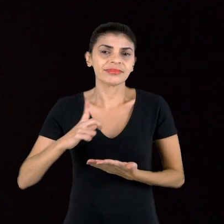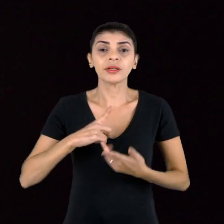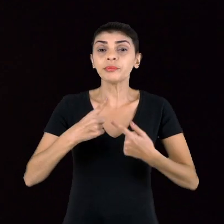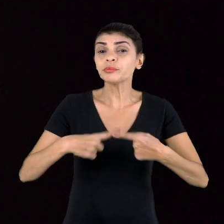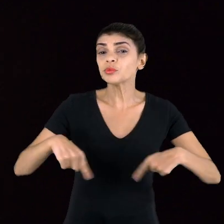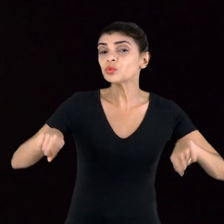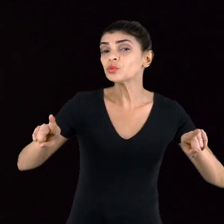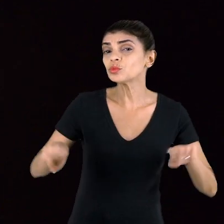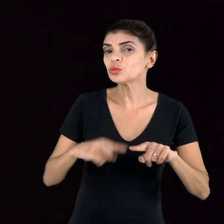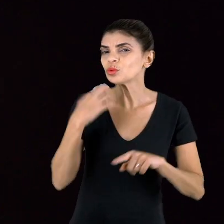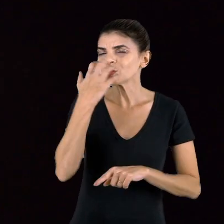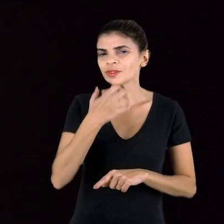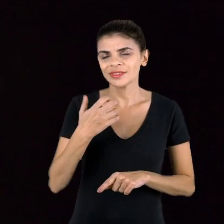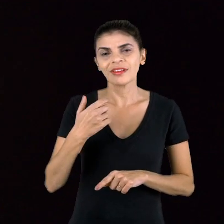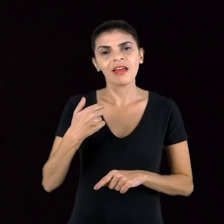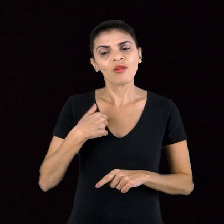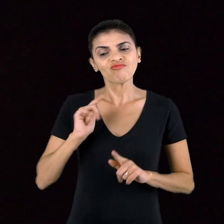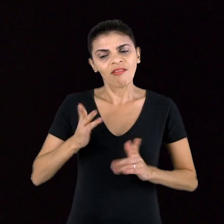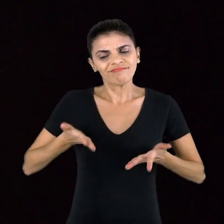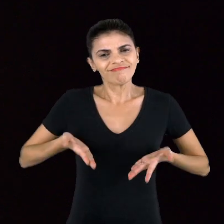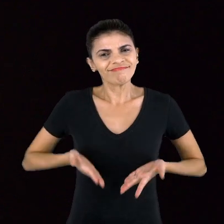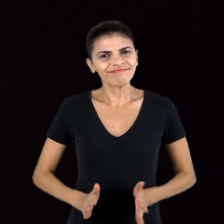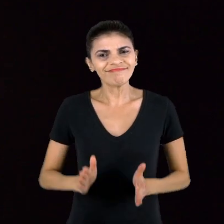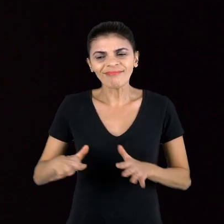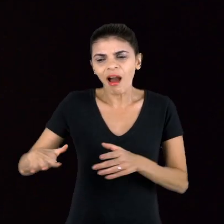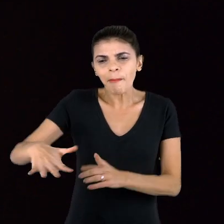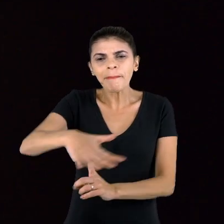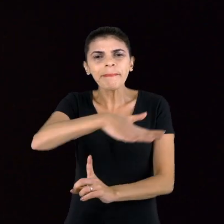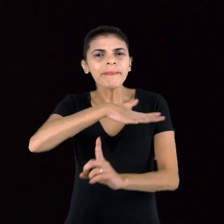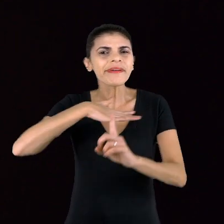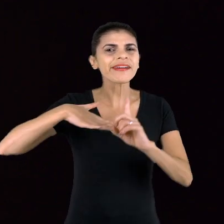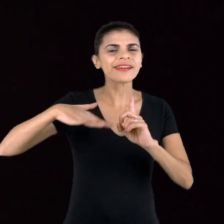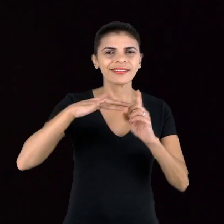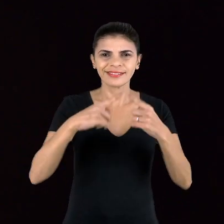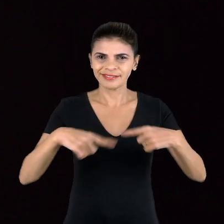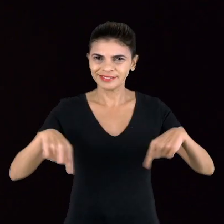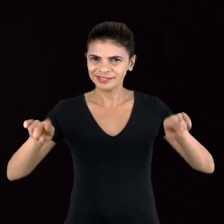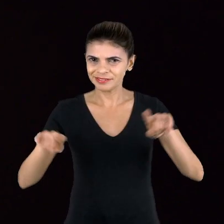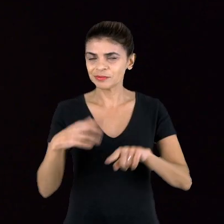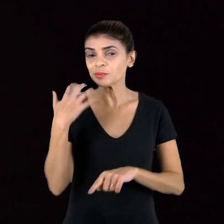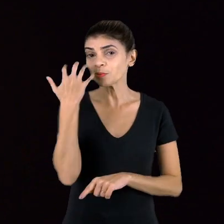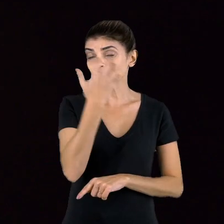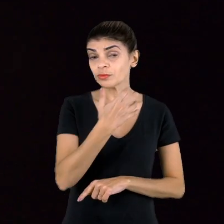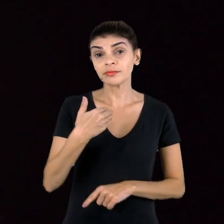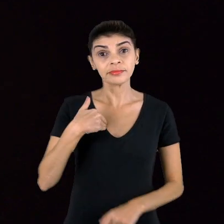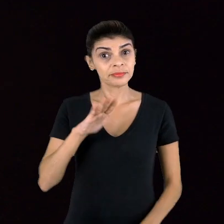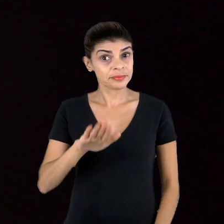Então, assim, eu nasci nesse ambiente musical. E... e minha mãe também tinha uma formação